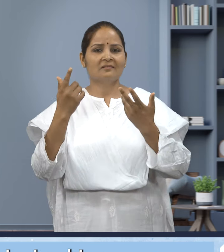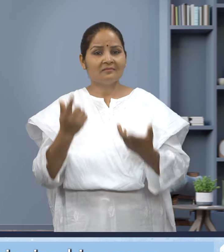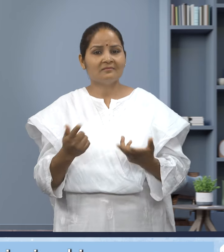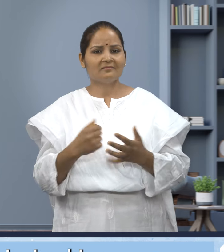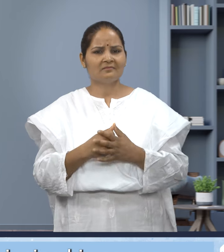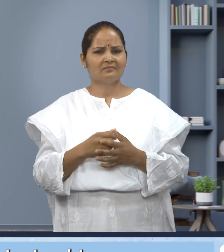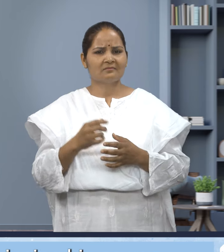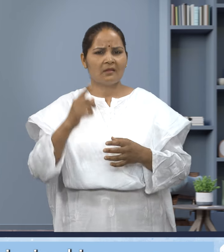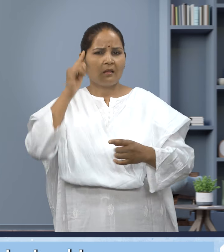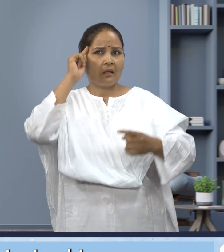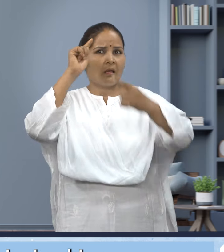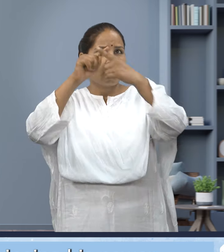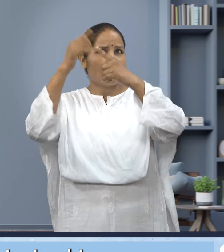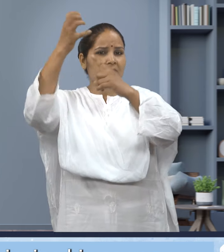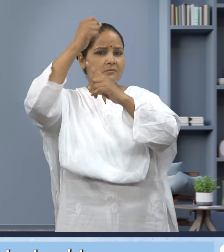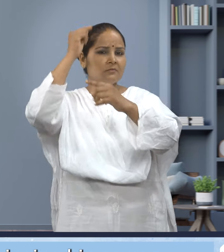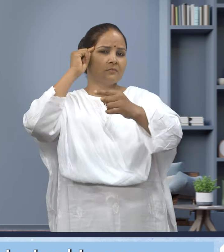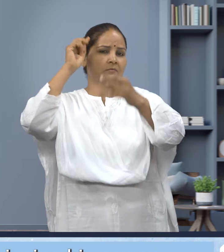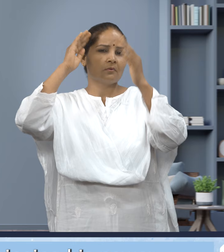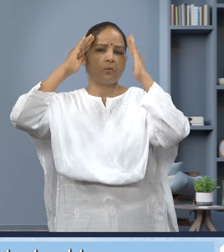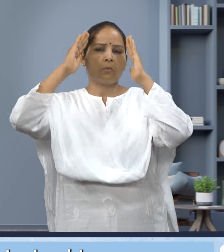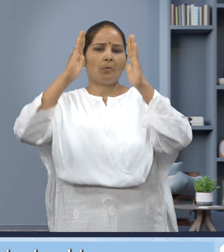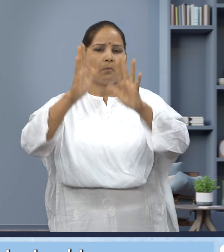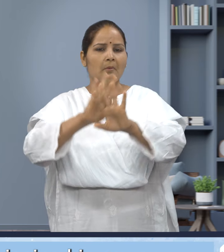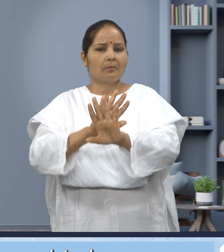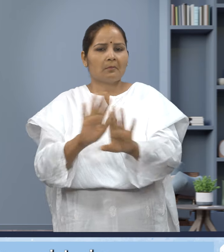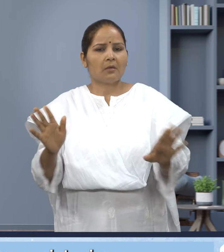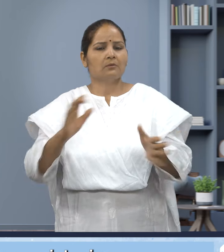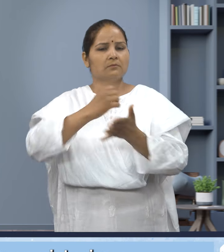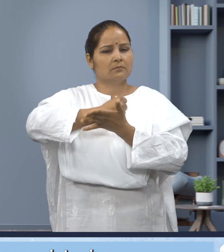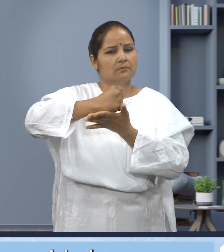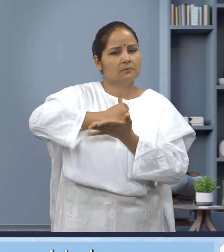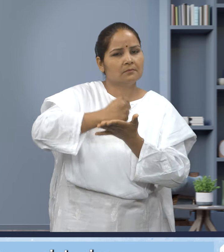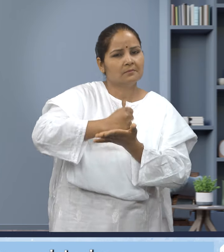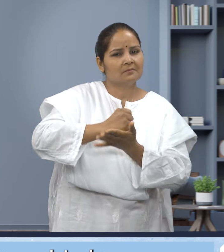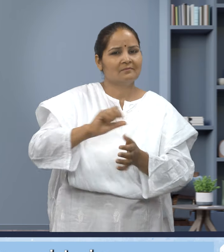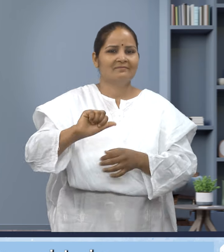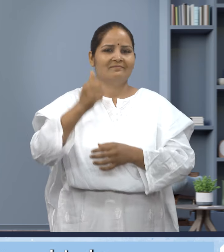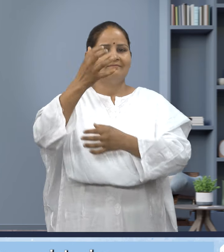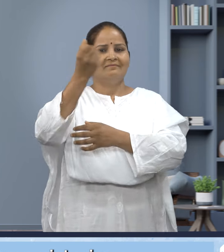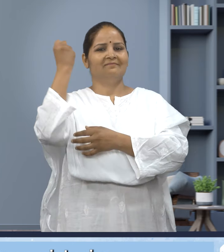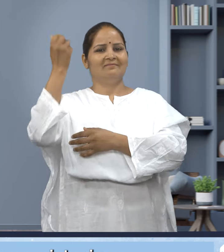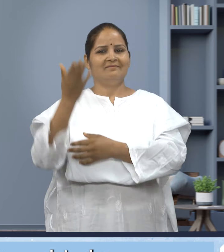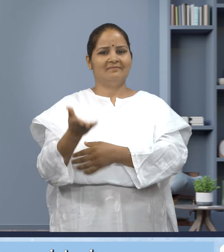కానీ అతను తన శక్తిని నిరంతరం ప్రయాసిస్తూ విజేతగా నిలిచాడు.